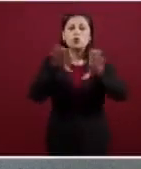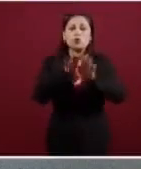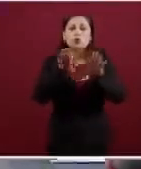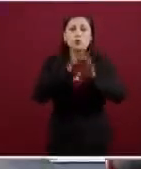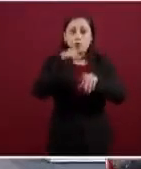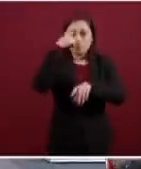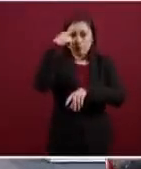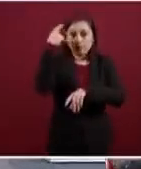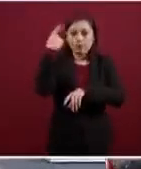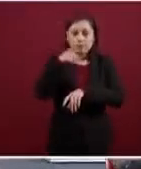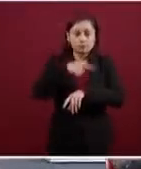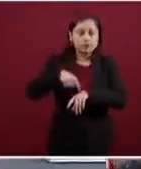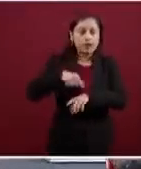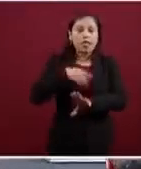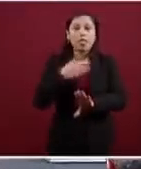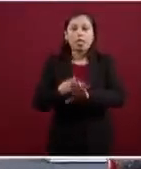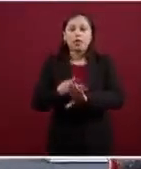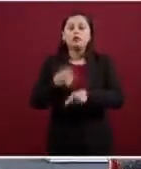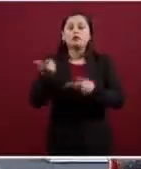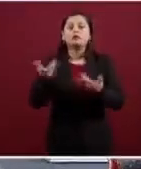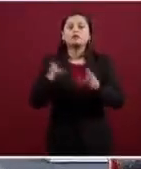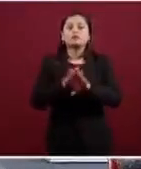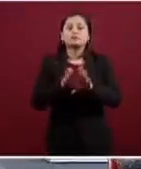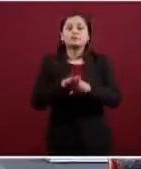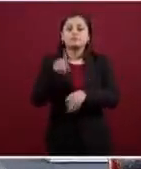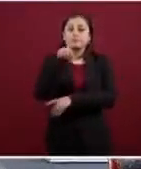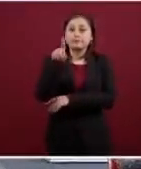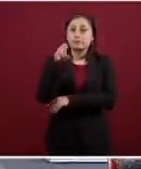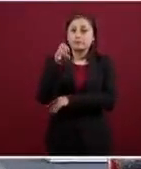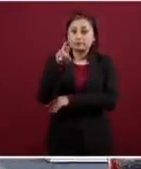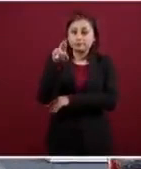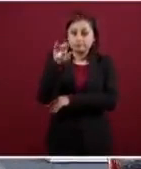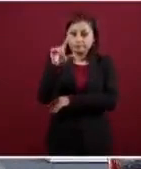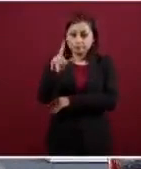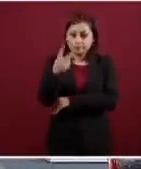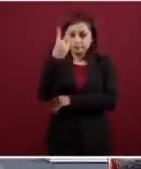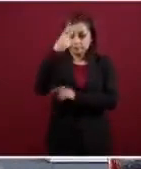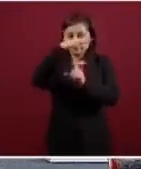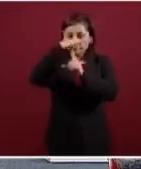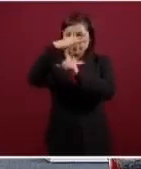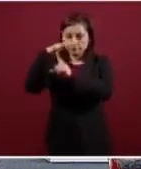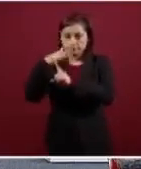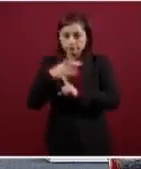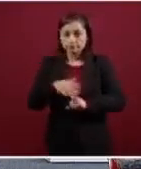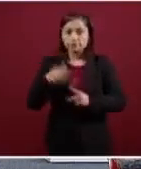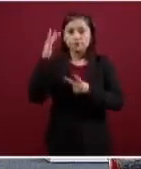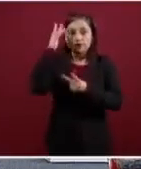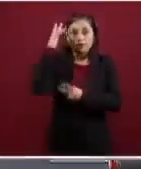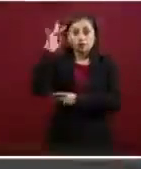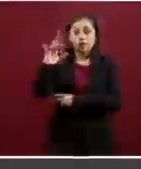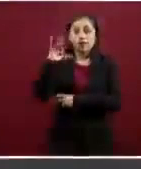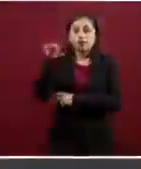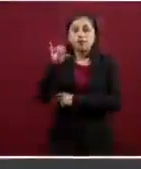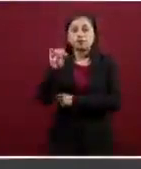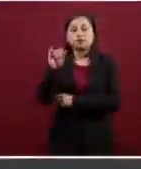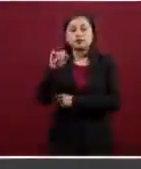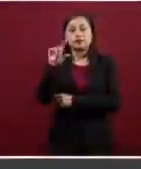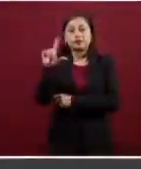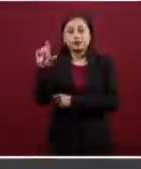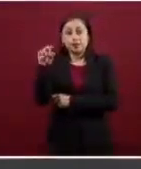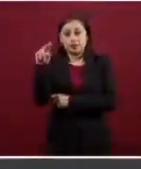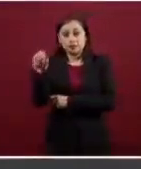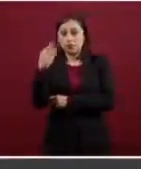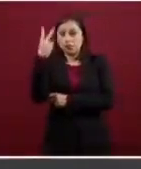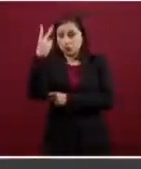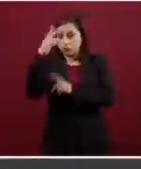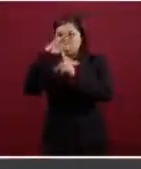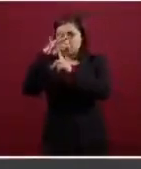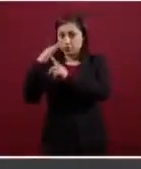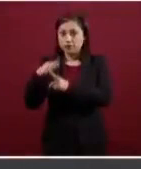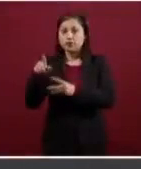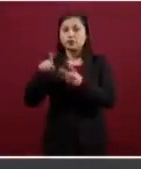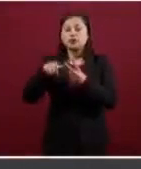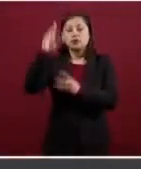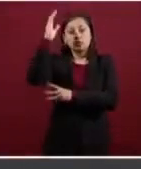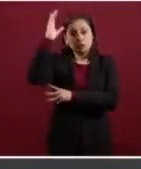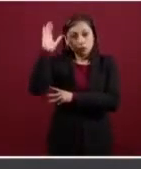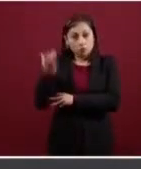En El Zorrillo los dos helicópteros, en San José del Llano dos, en Culiacán movimos